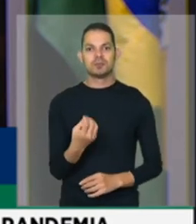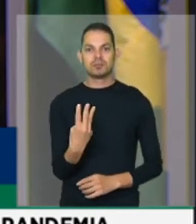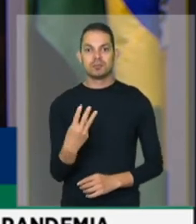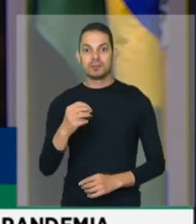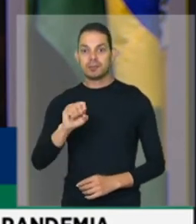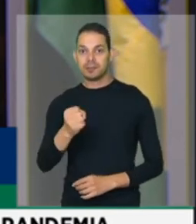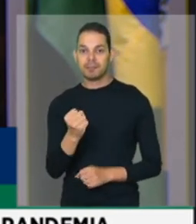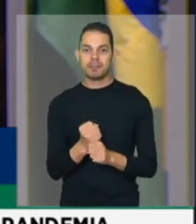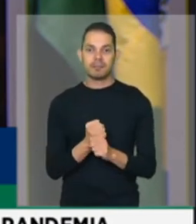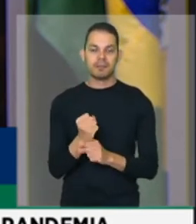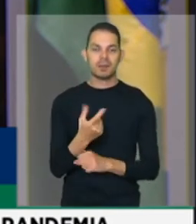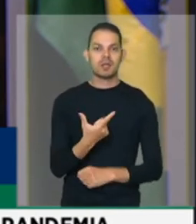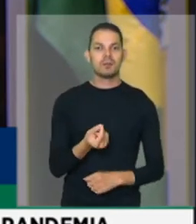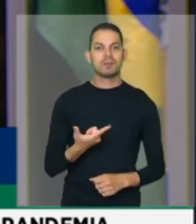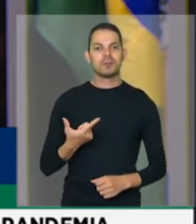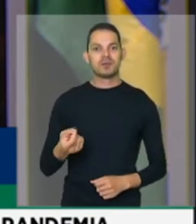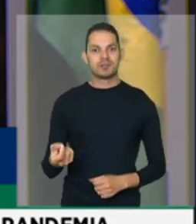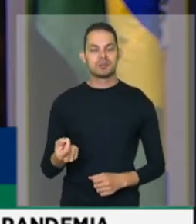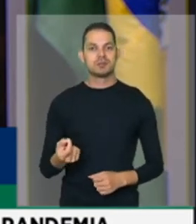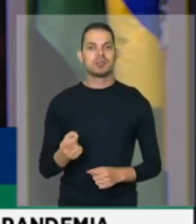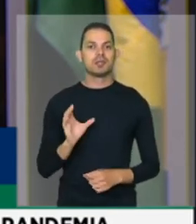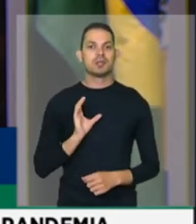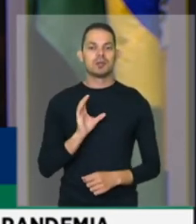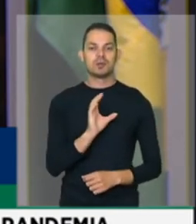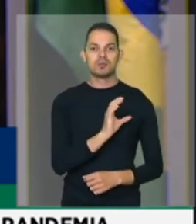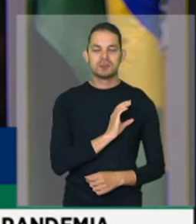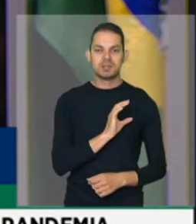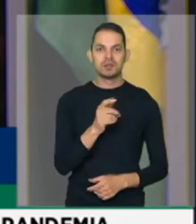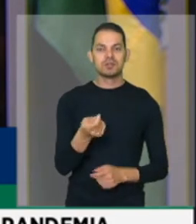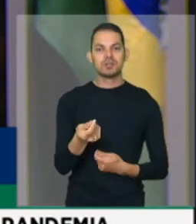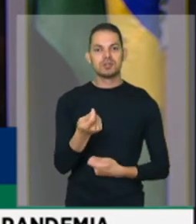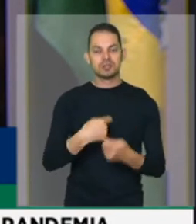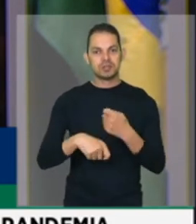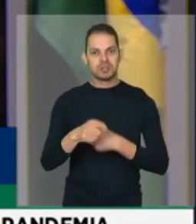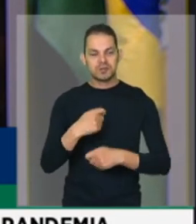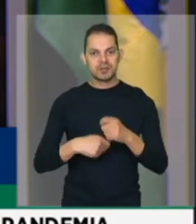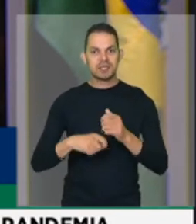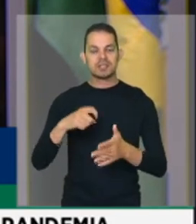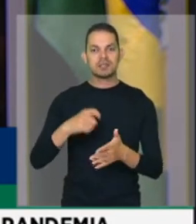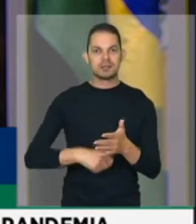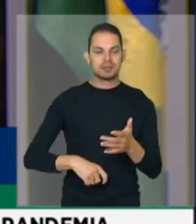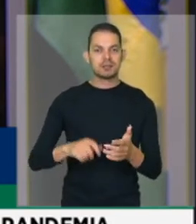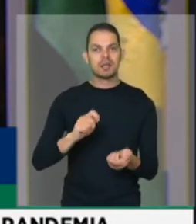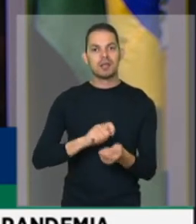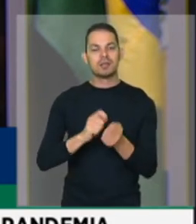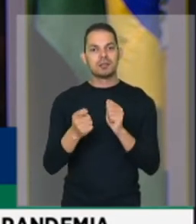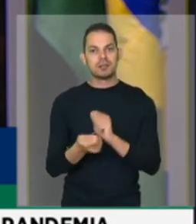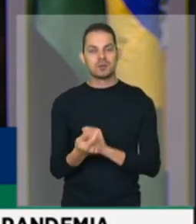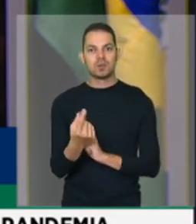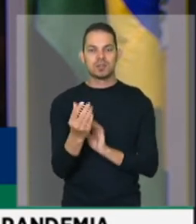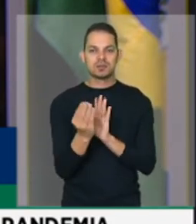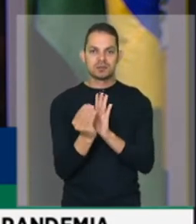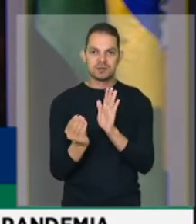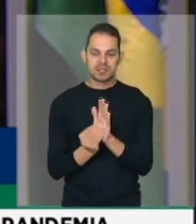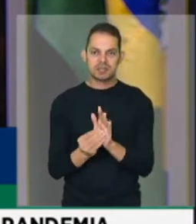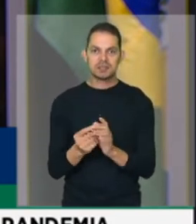AO PROJETO DE LEI 5.638/20. PELA COMISSÃO DE FINANÇAS E TRIBUTAÇÃO, SOMOS PELA ADEQUAÇÃO FINANCEIRA E ORÇAMENTÁRIA DA MATÉRIA E, NO MÉRITO, PELA APROVAÇÃO